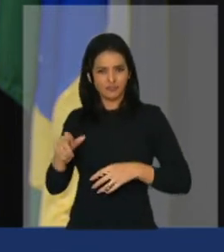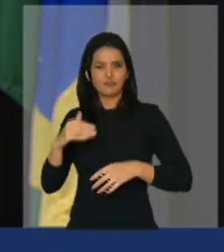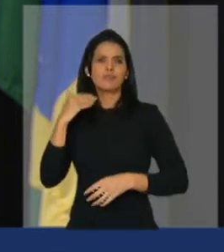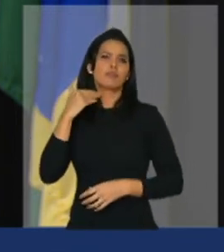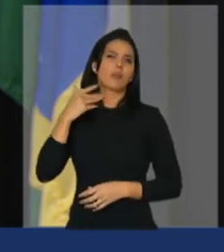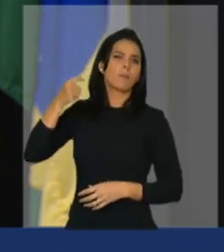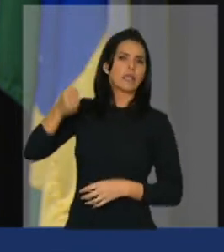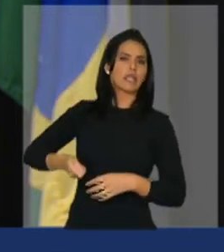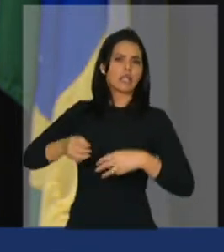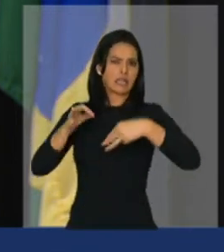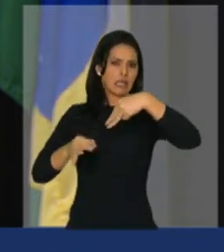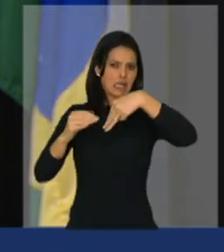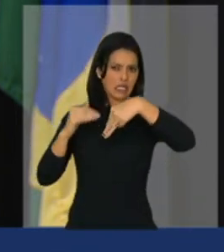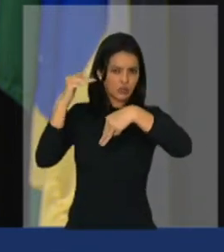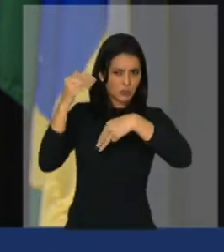MOVIMENTO, VERGONHOSO ALIÁS, A QUEM INTERESSA NA PODER